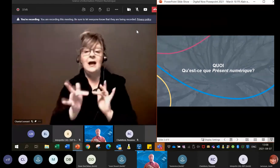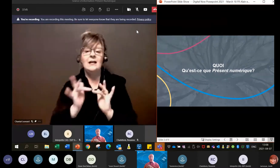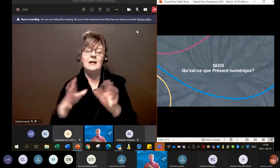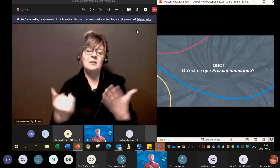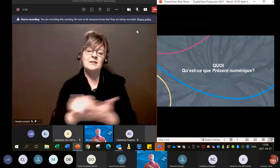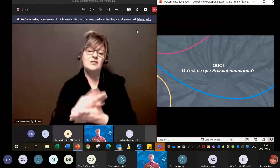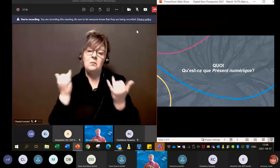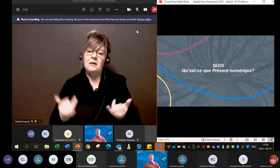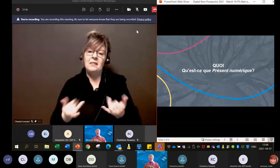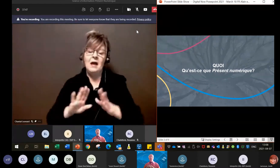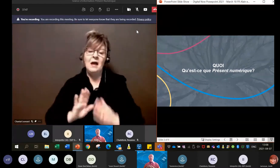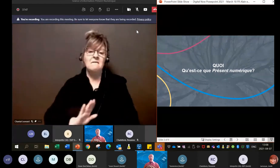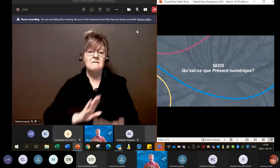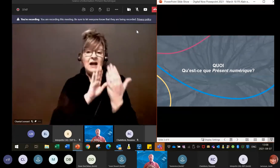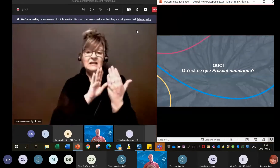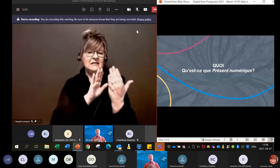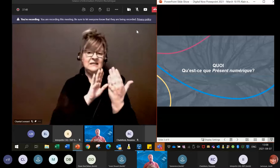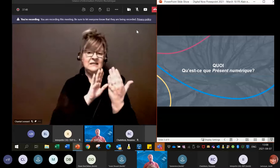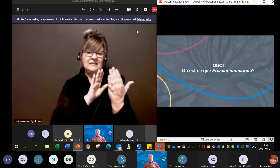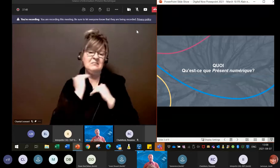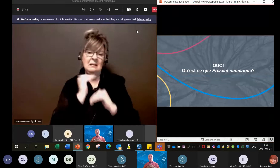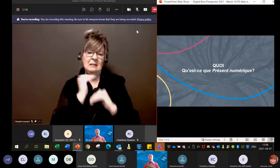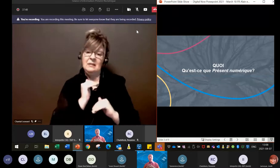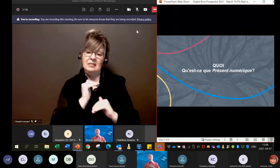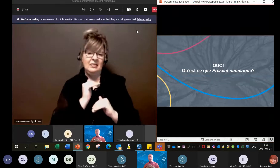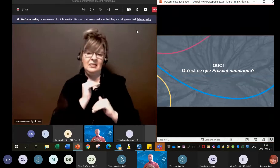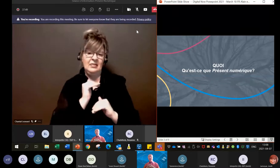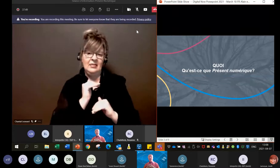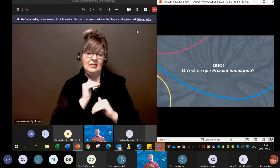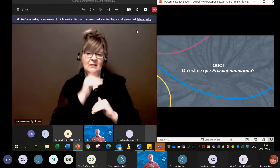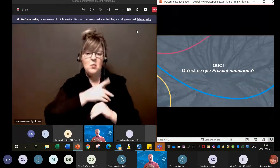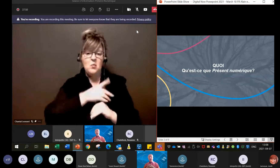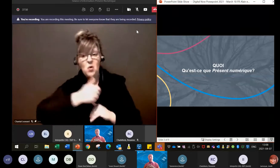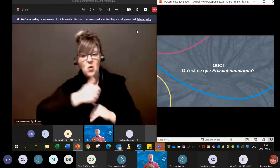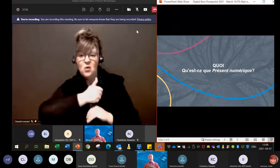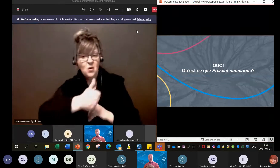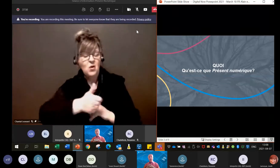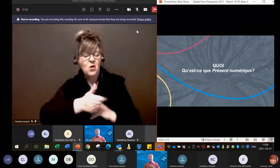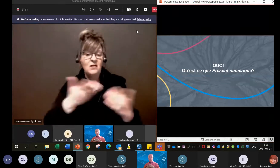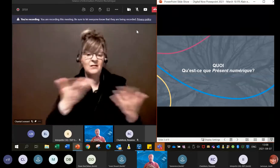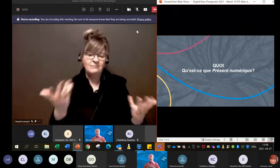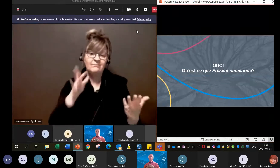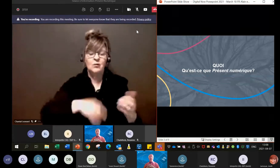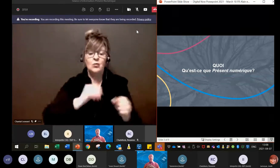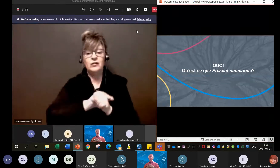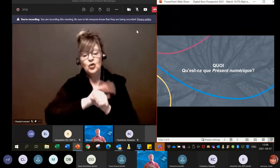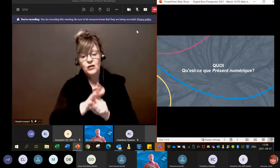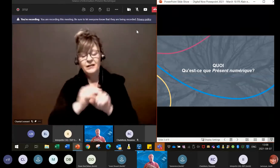personne est limitée par les restrictions imposées pendant la